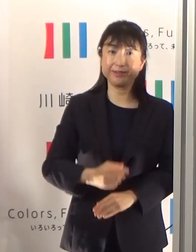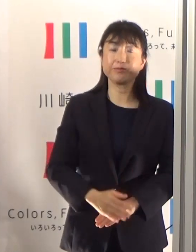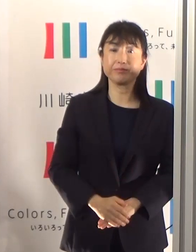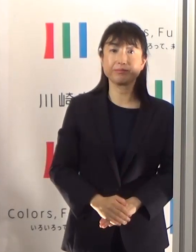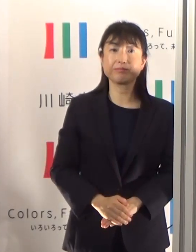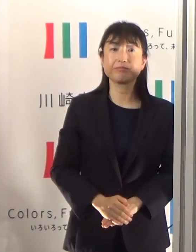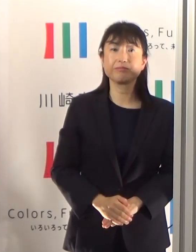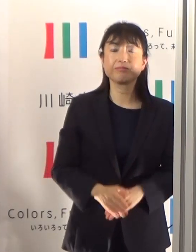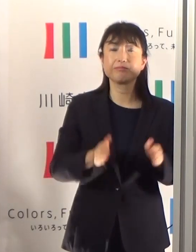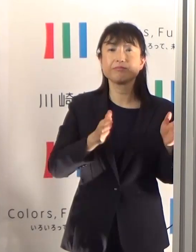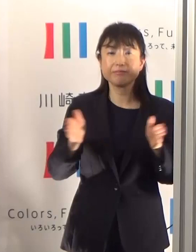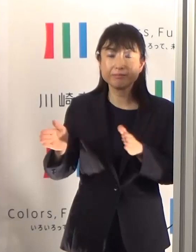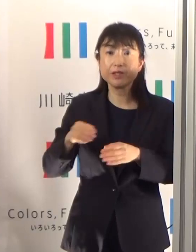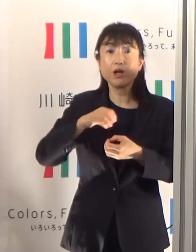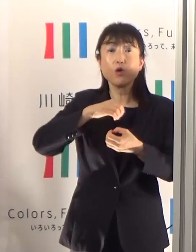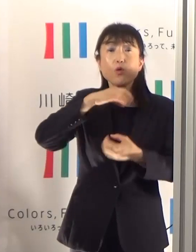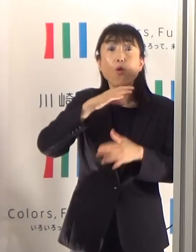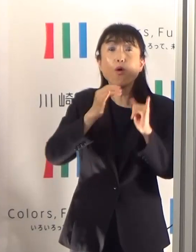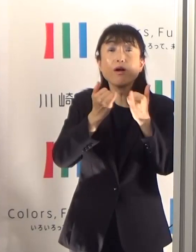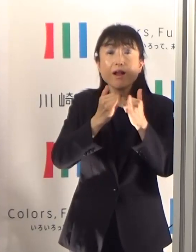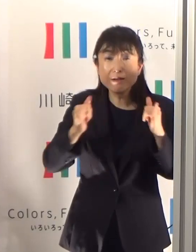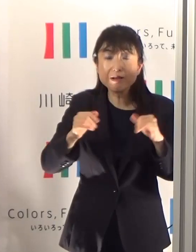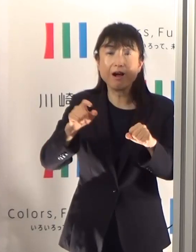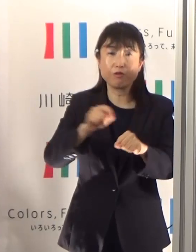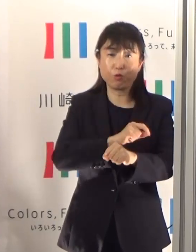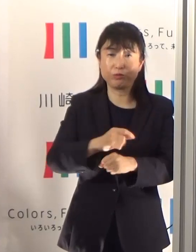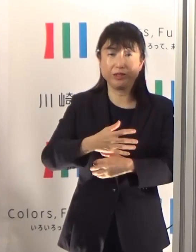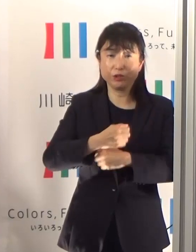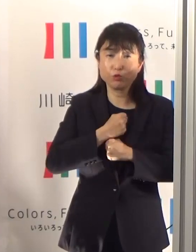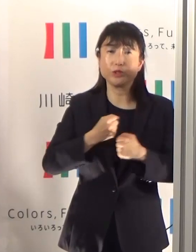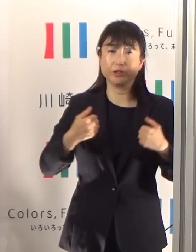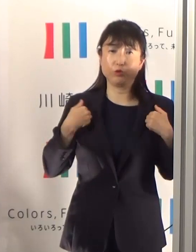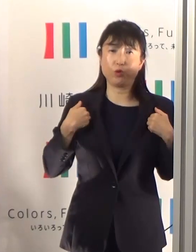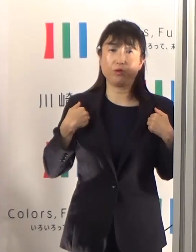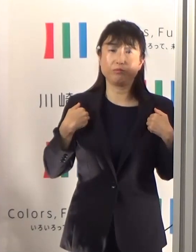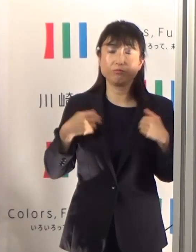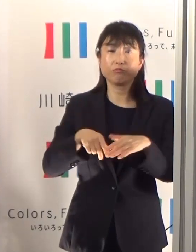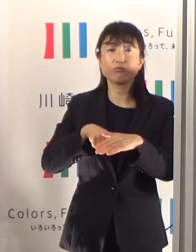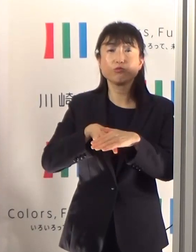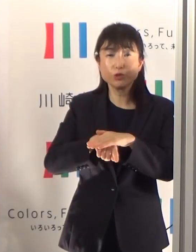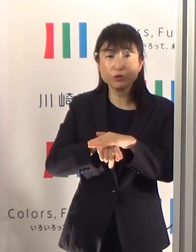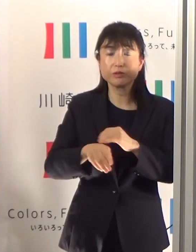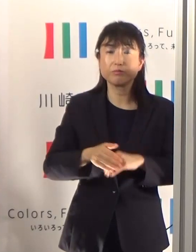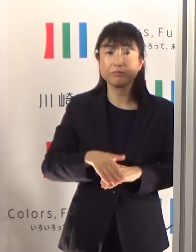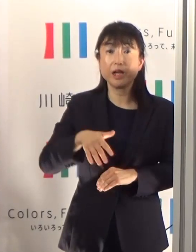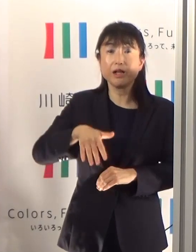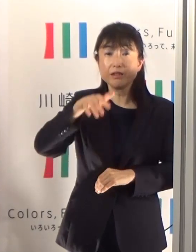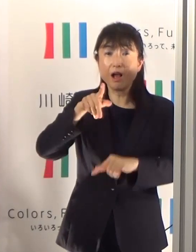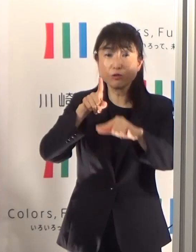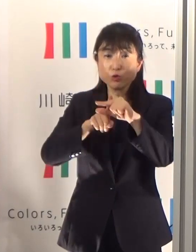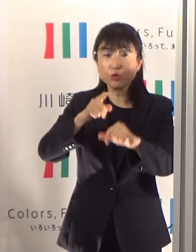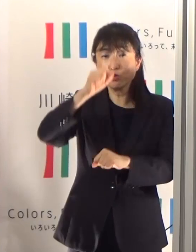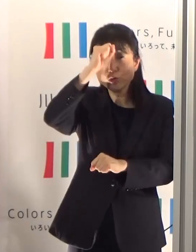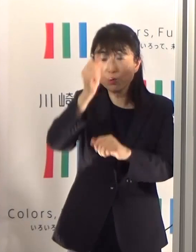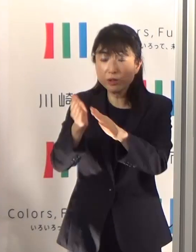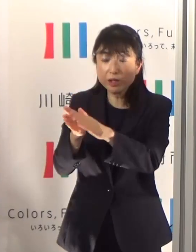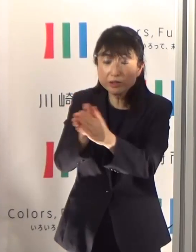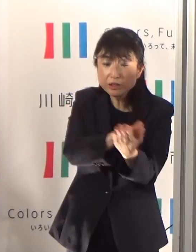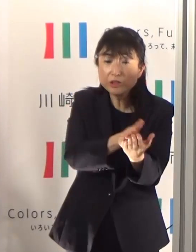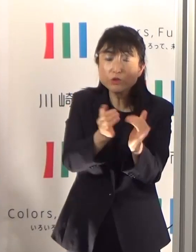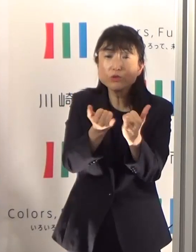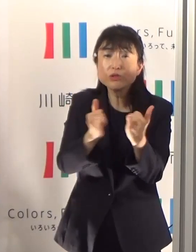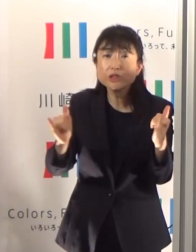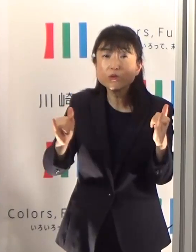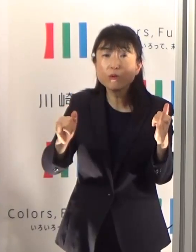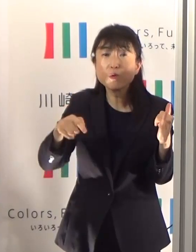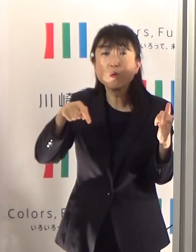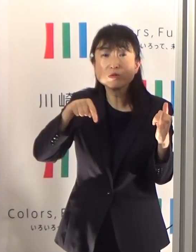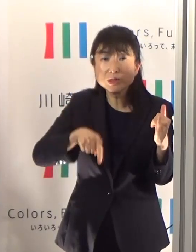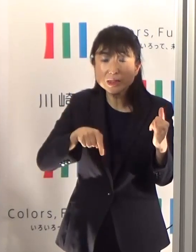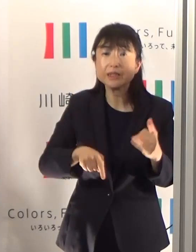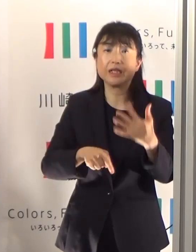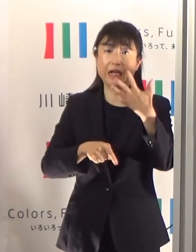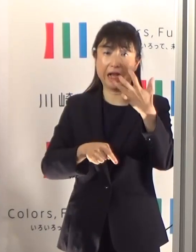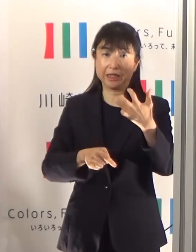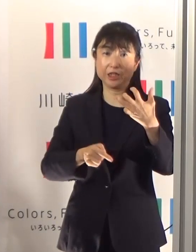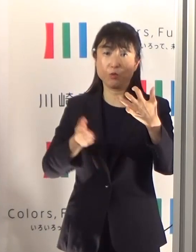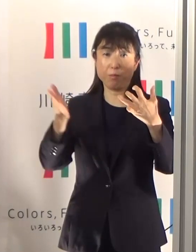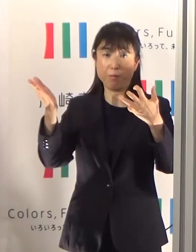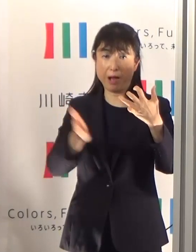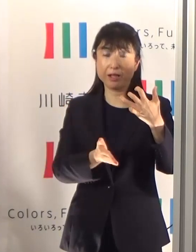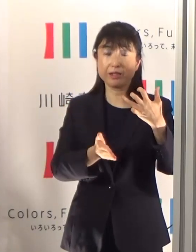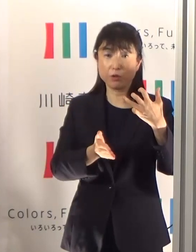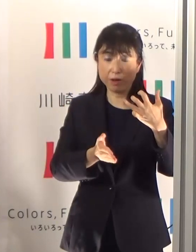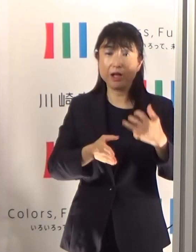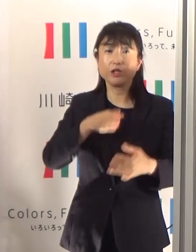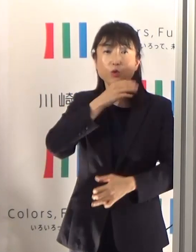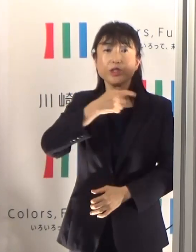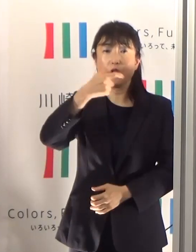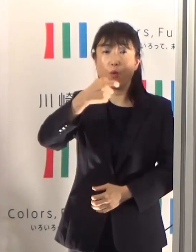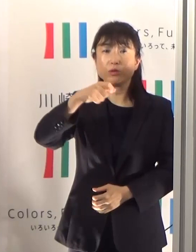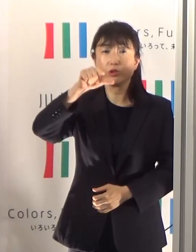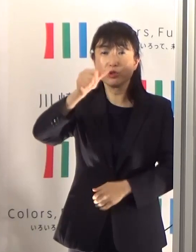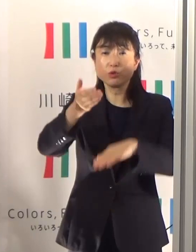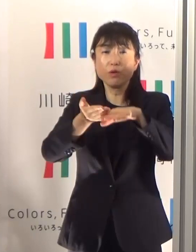高齢者の方に特に注意していただきたいのですが、熱中症で亡くなられる方の8割は65歳以上の高齢者ということになります